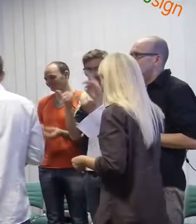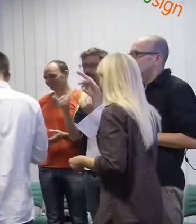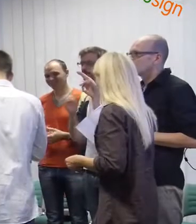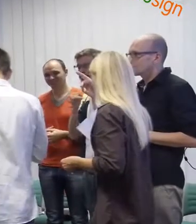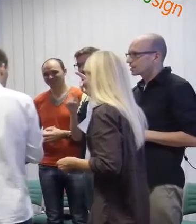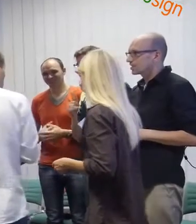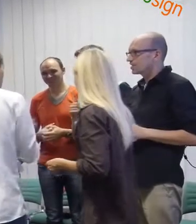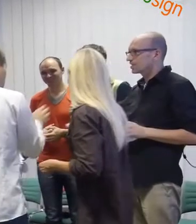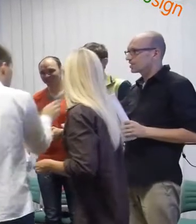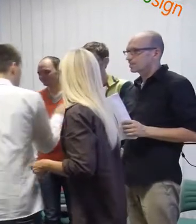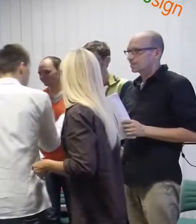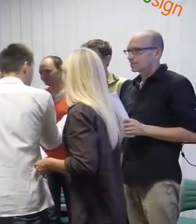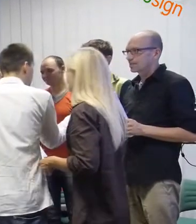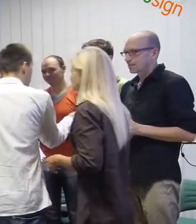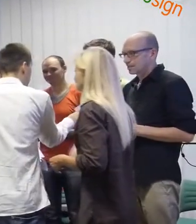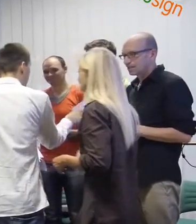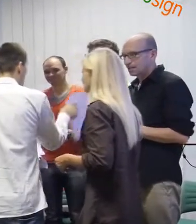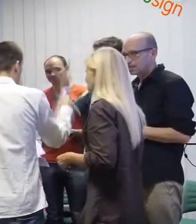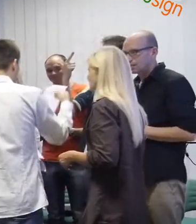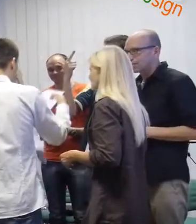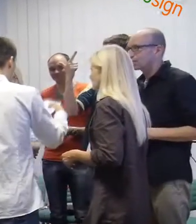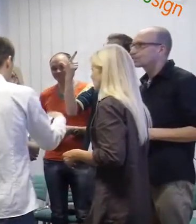¿Qué tipo de historia te gustaría filmar?